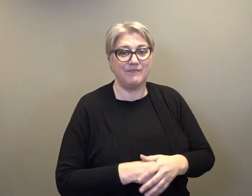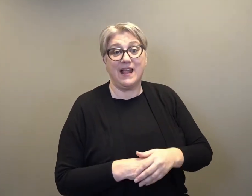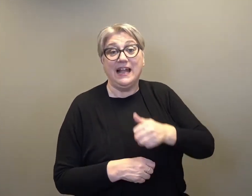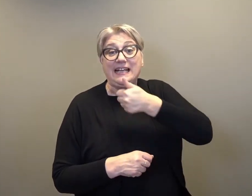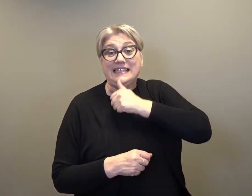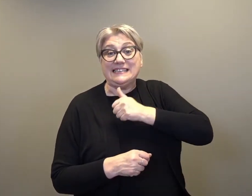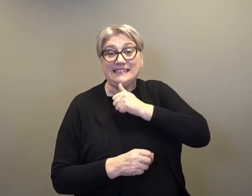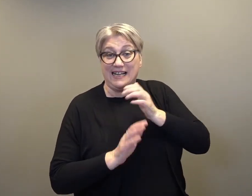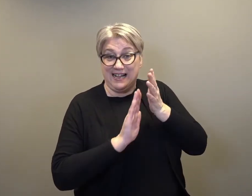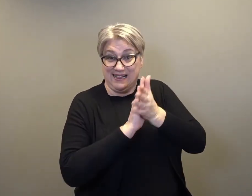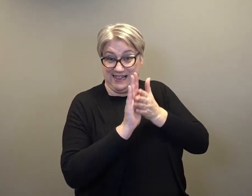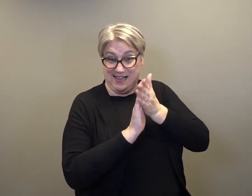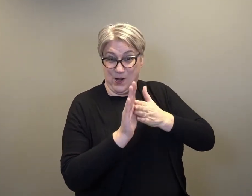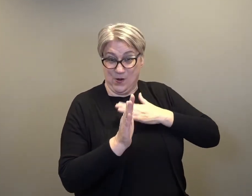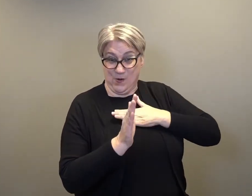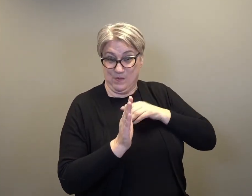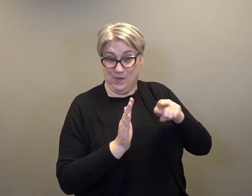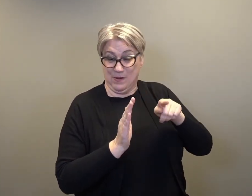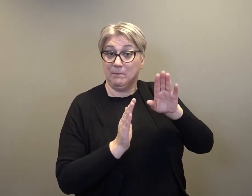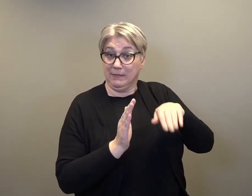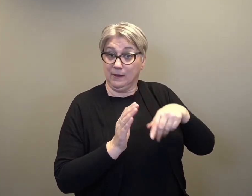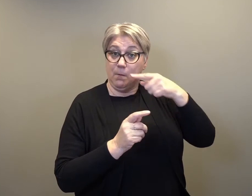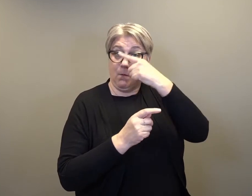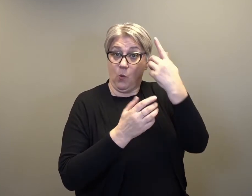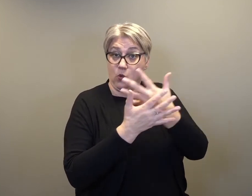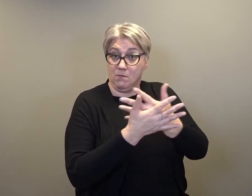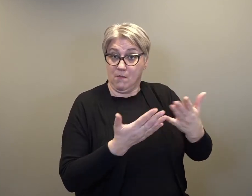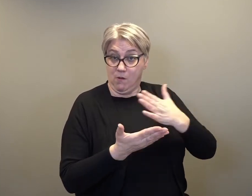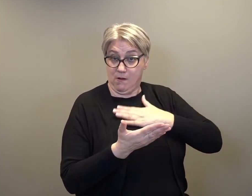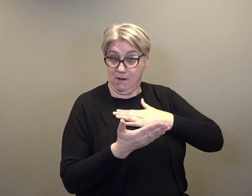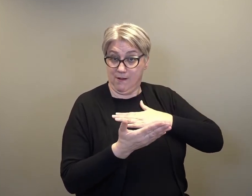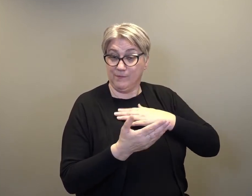Íslenska táknmálið er móðurmál mitt.